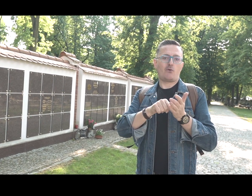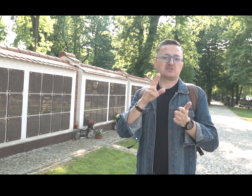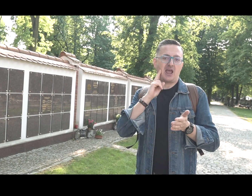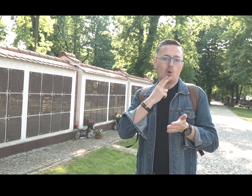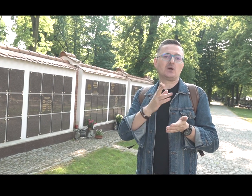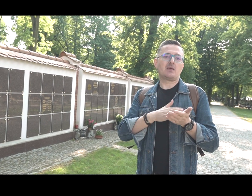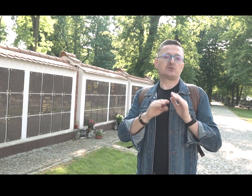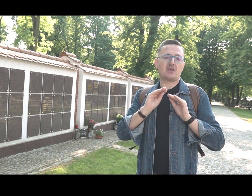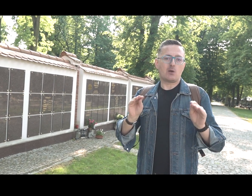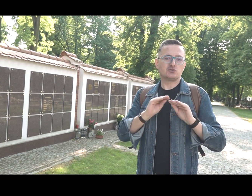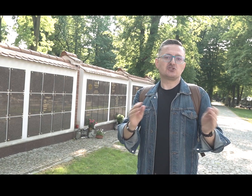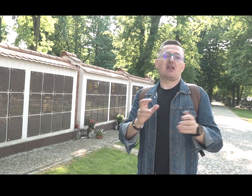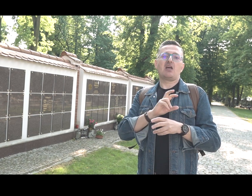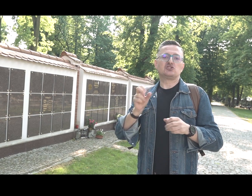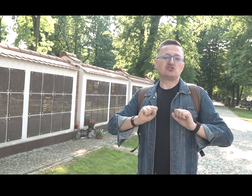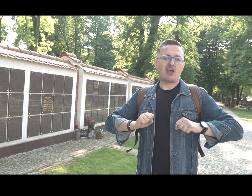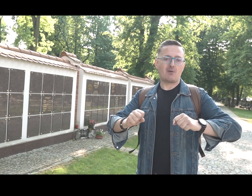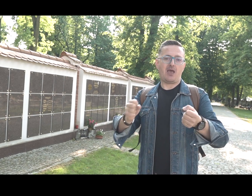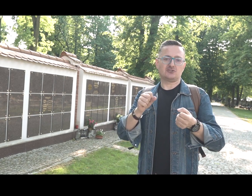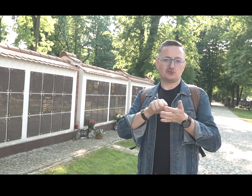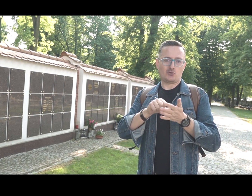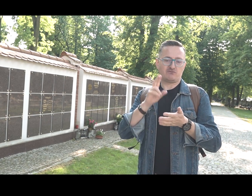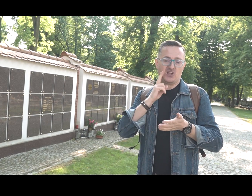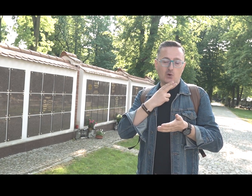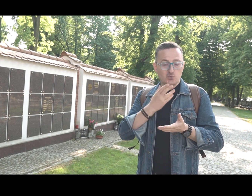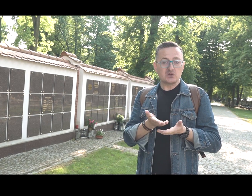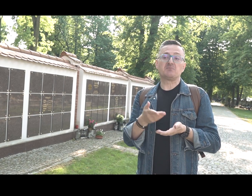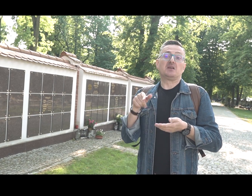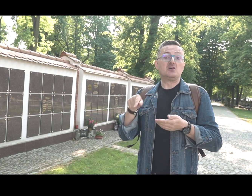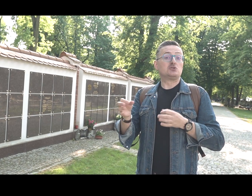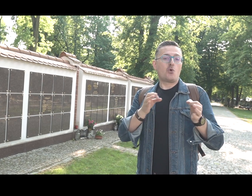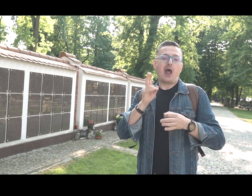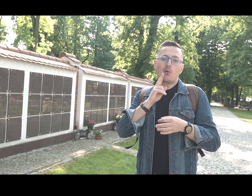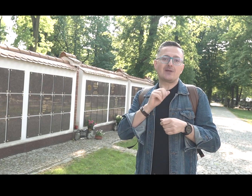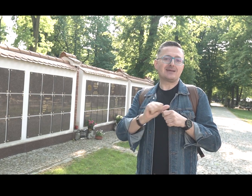na przykład G/głuchych nauczycieli, działaczy w środowisku osób Głuchych. Naprawdę historia głuchych